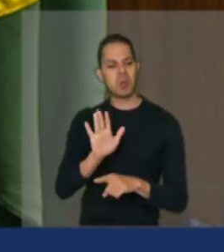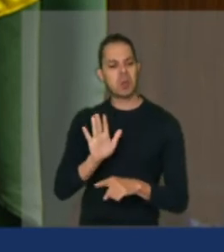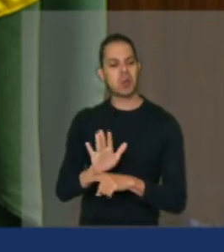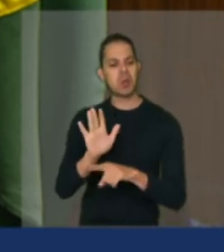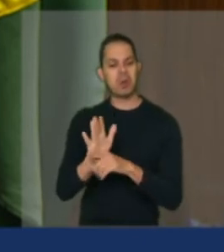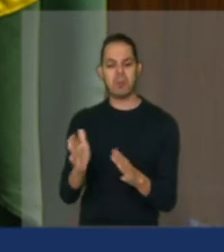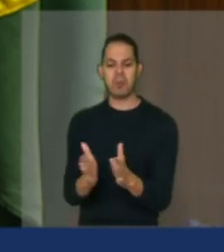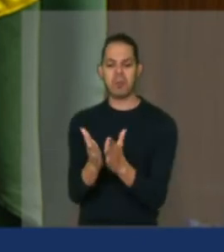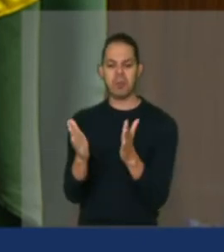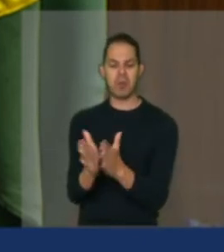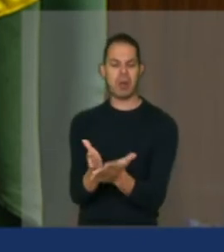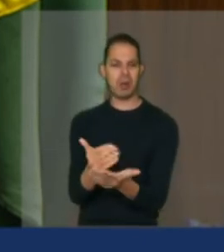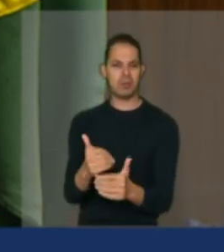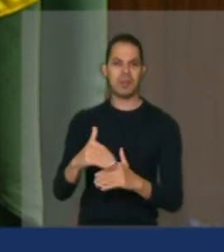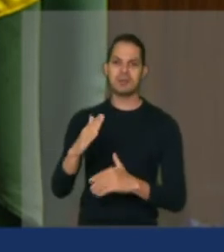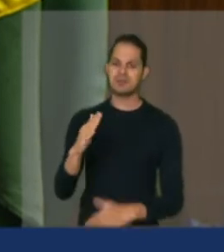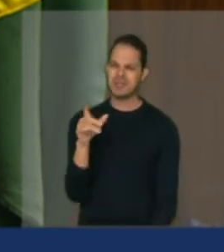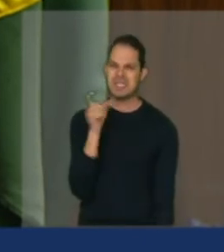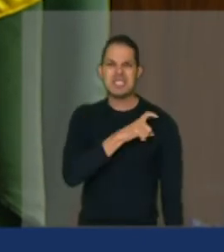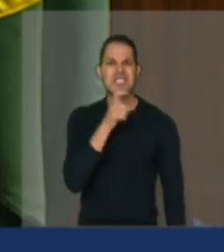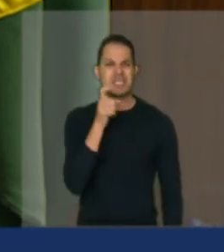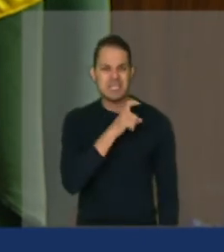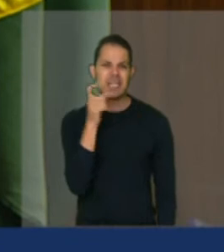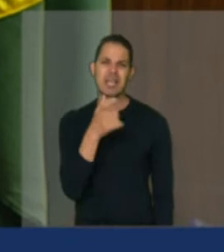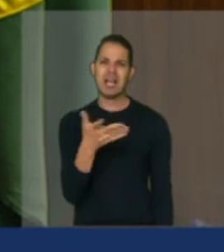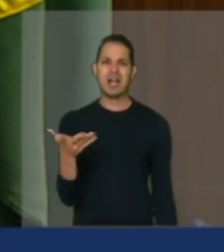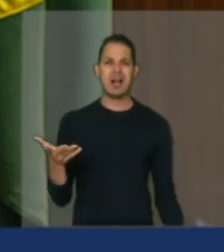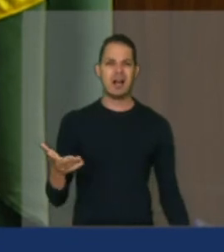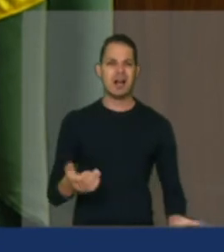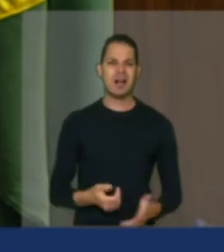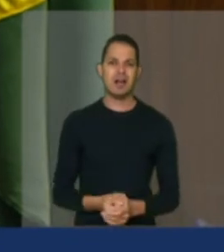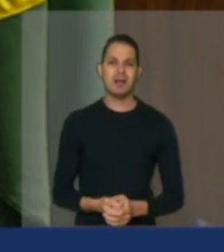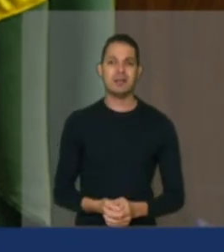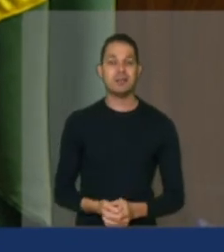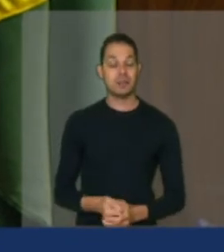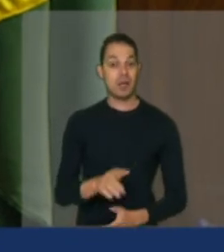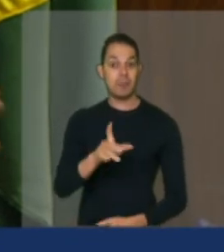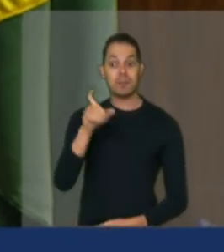NOSSO PAÍS. MENTIRA, MENTIRA DESLAVADA, ALIÁS, DE MENTIRA ESSE GOVERNO ATENDE MUITO BEM.